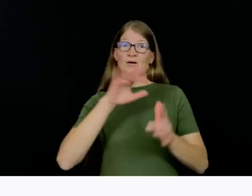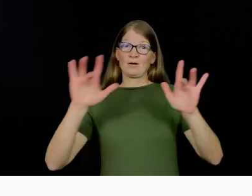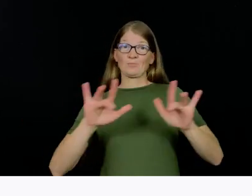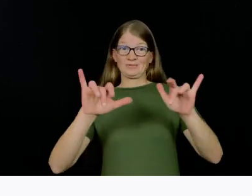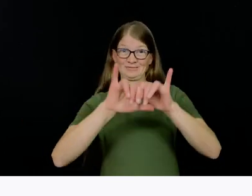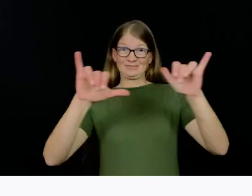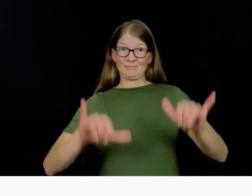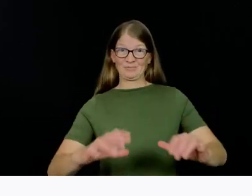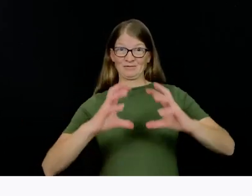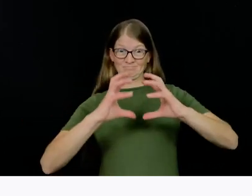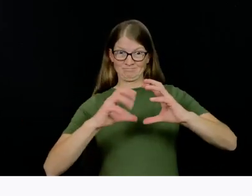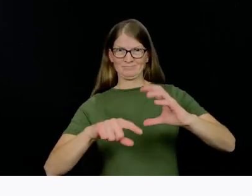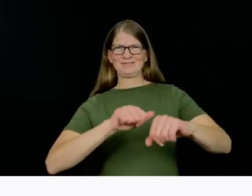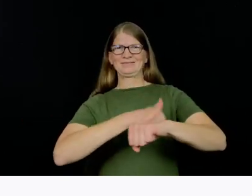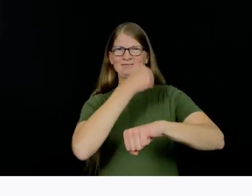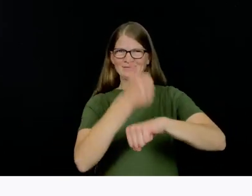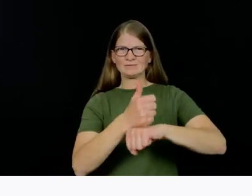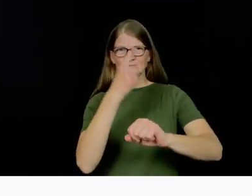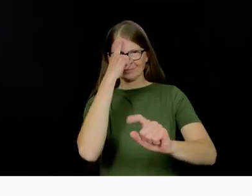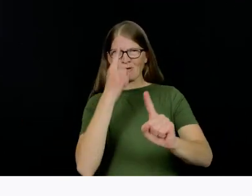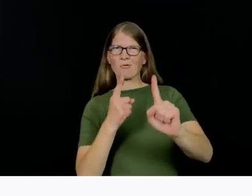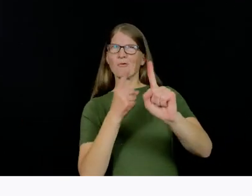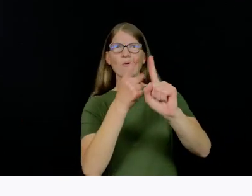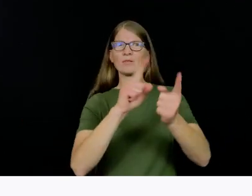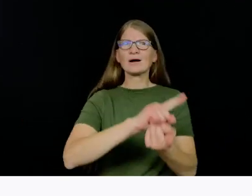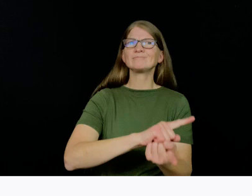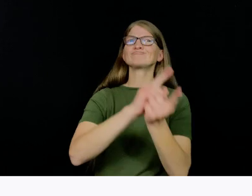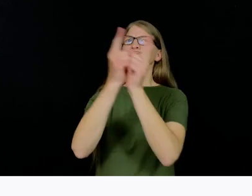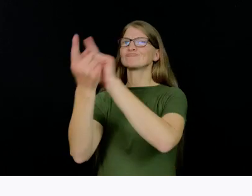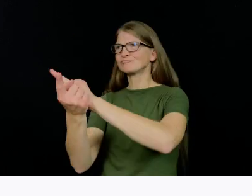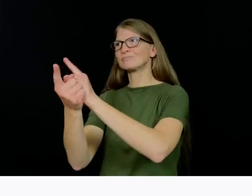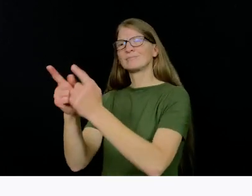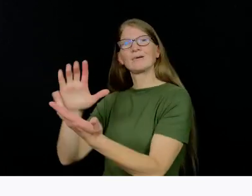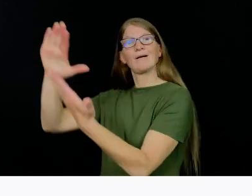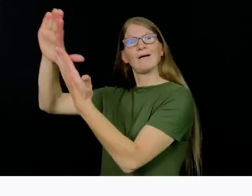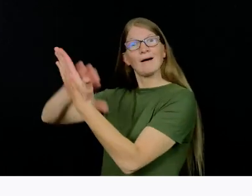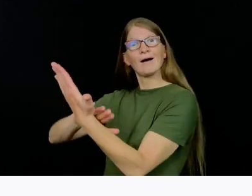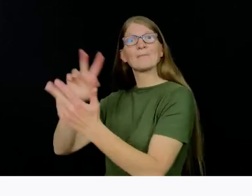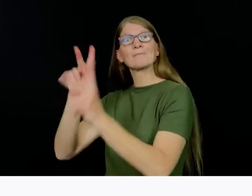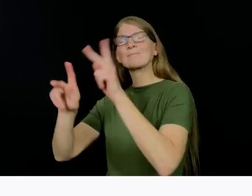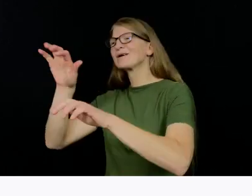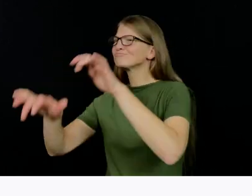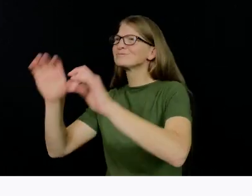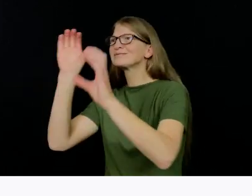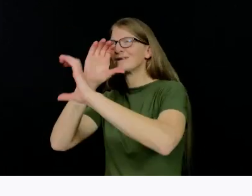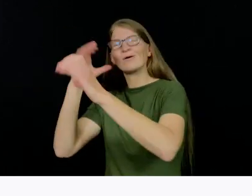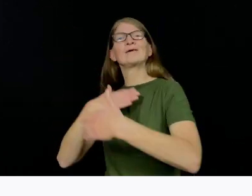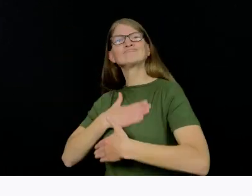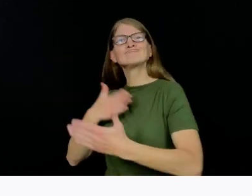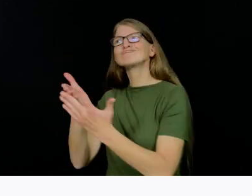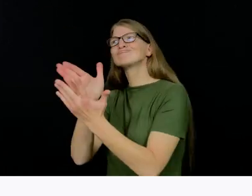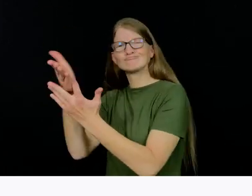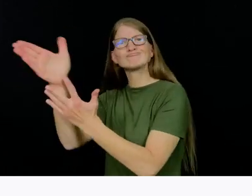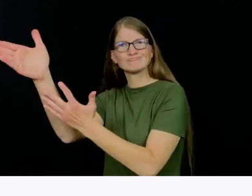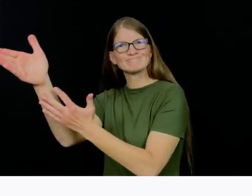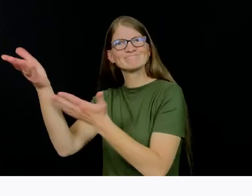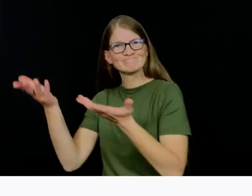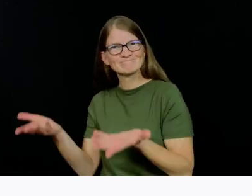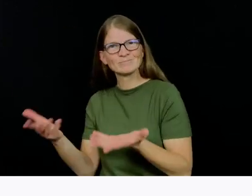للحوسبة ونحوّلها إلى تجارب نابضة بالحياة يعشقها البشر؟